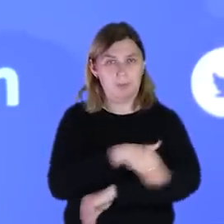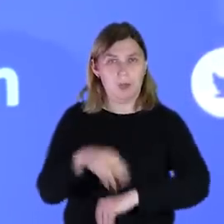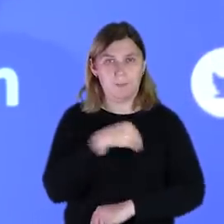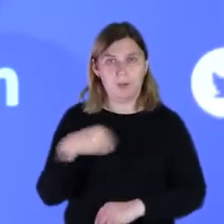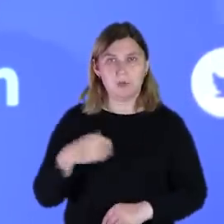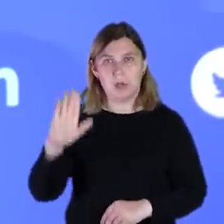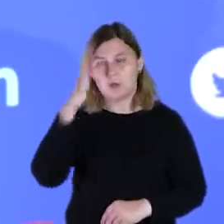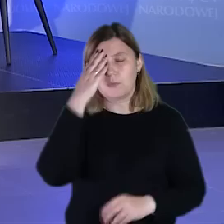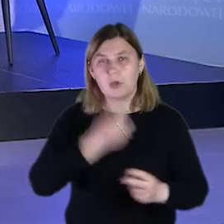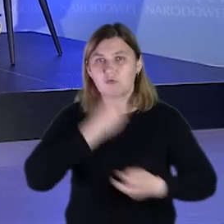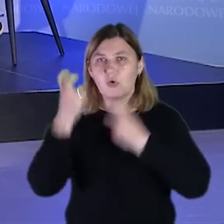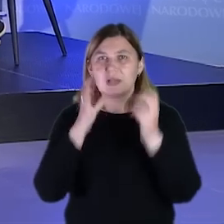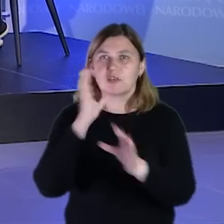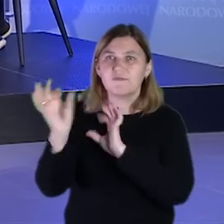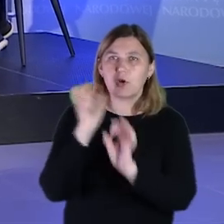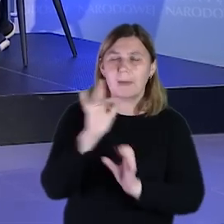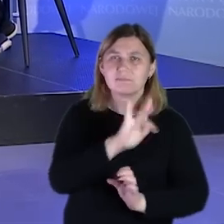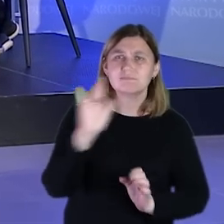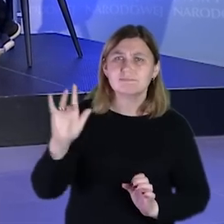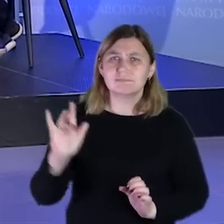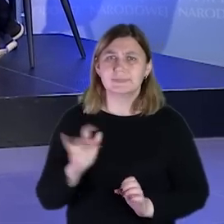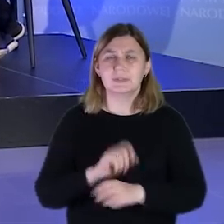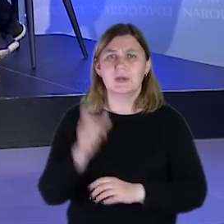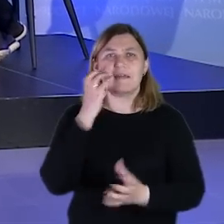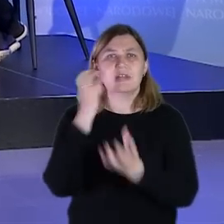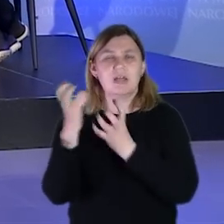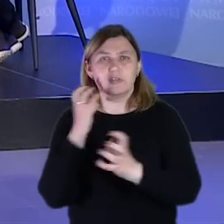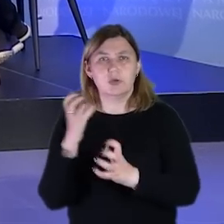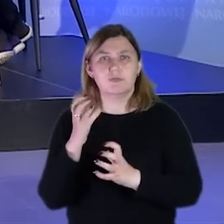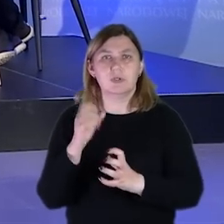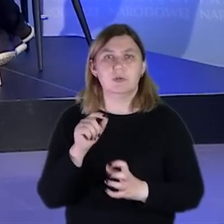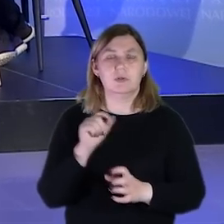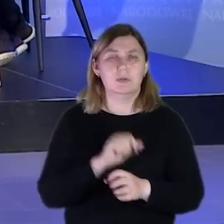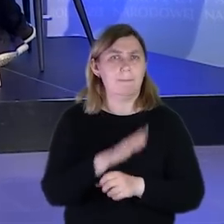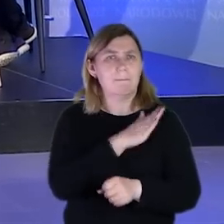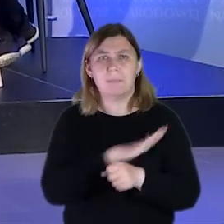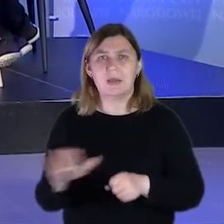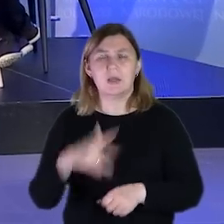rozpoznawać na zasadzie prowadzenia działań wywiadowczych, no, totalnych. Bo Trzecia Rzesza